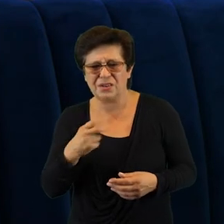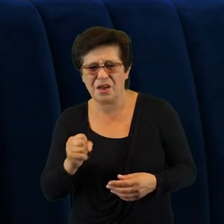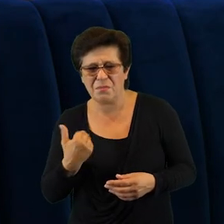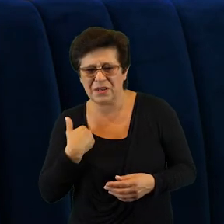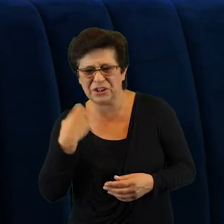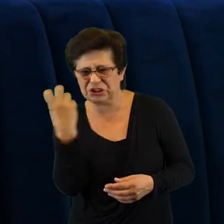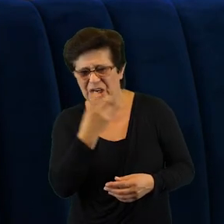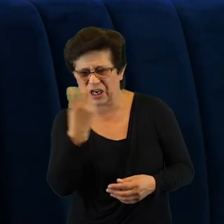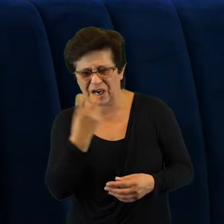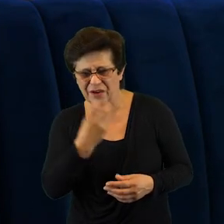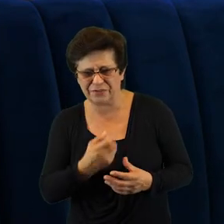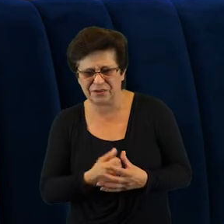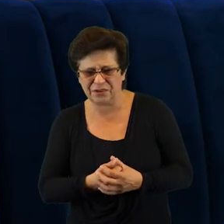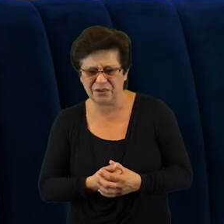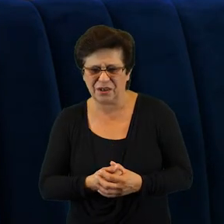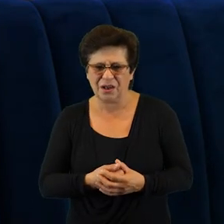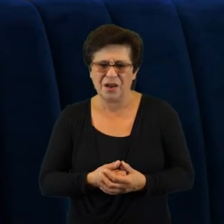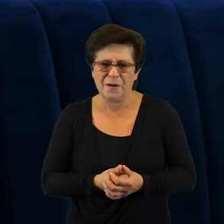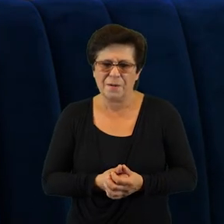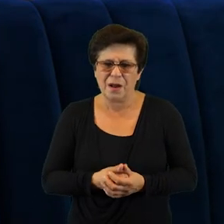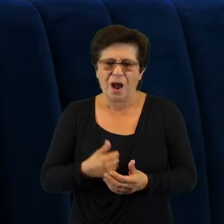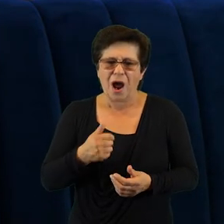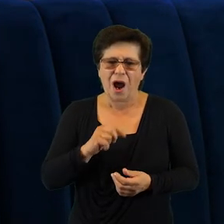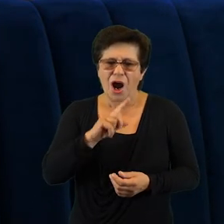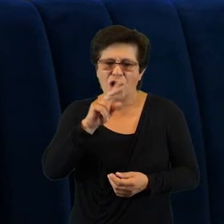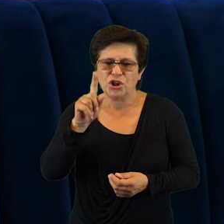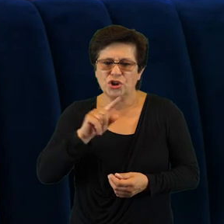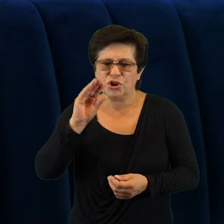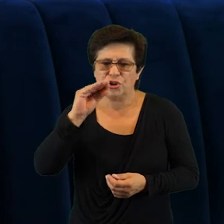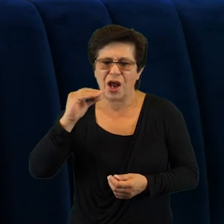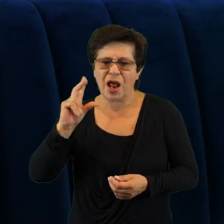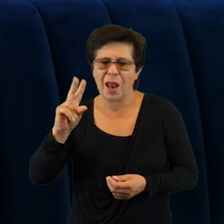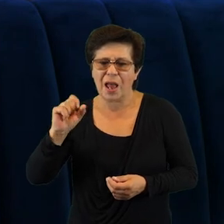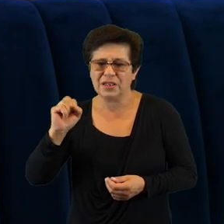Chyba Boy-Żeleński powiedział, że Słonimski ma podwójnie rozwinięte gruczoły nienawiści.